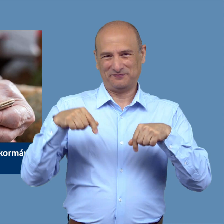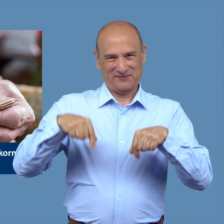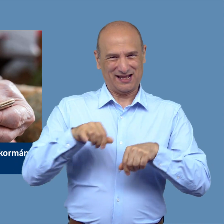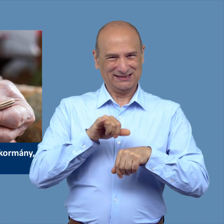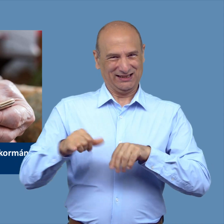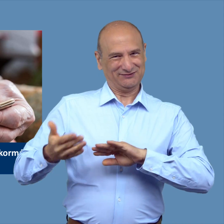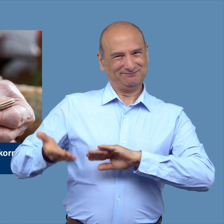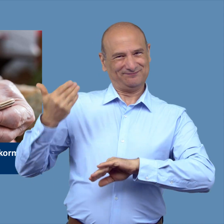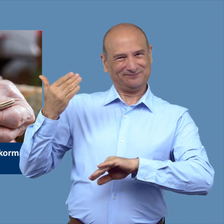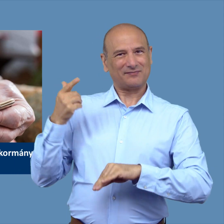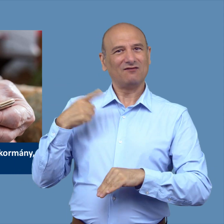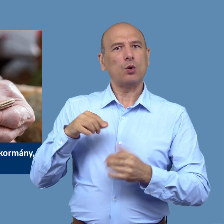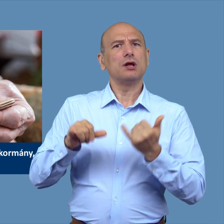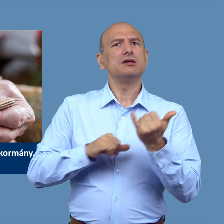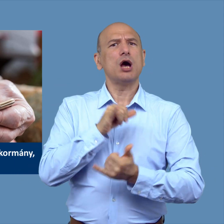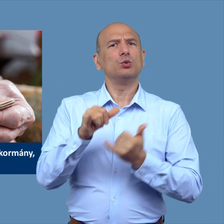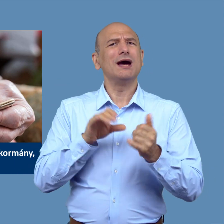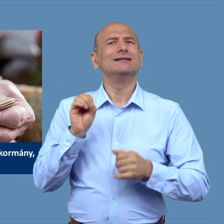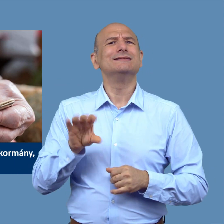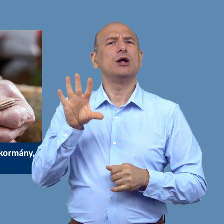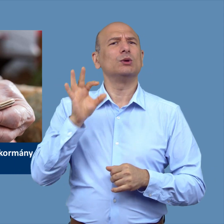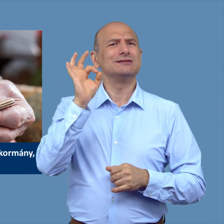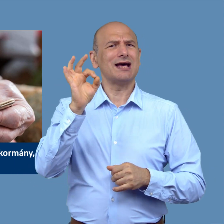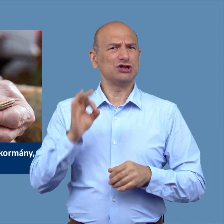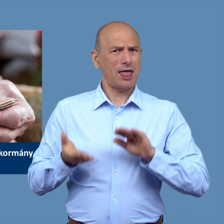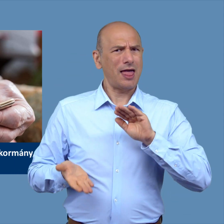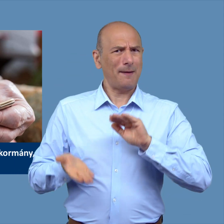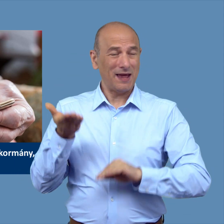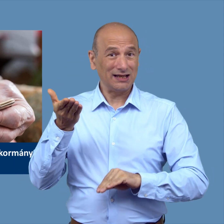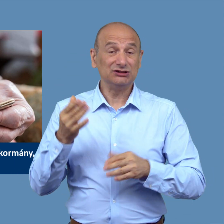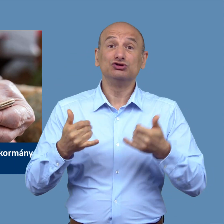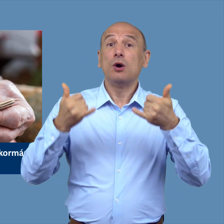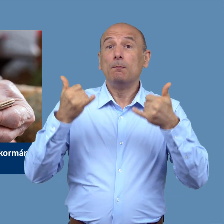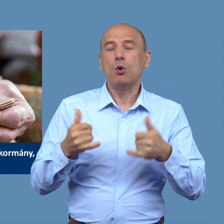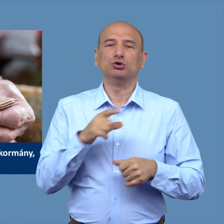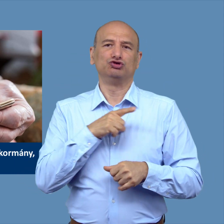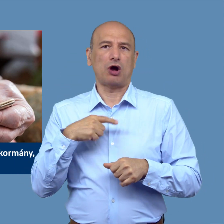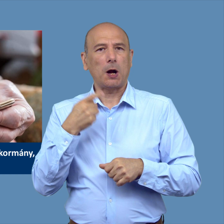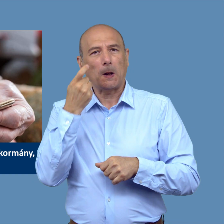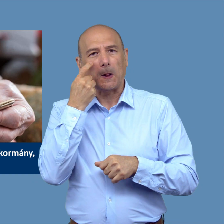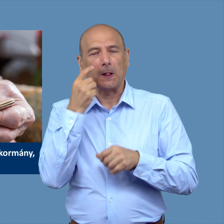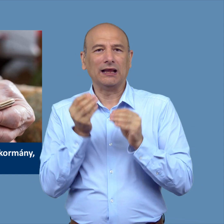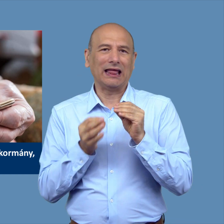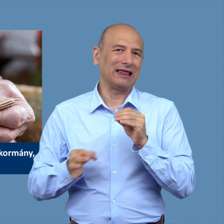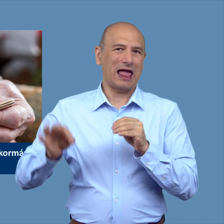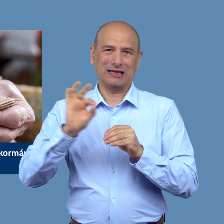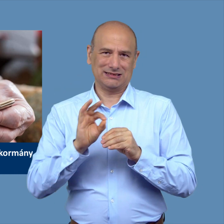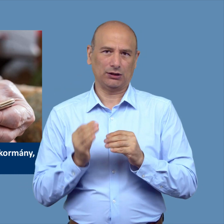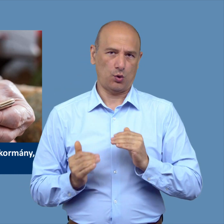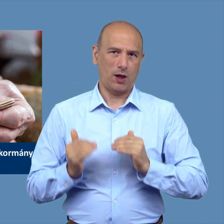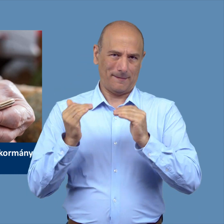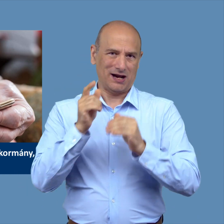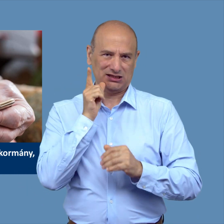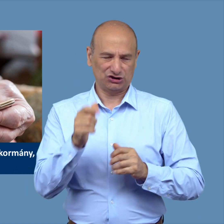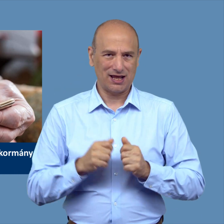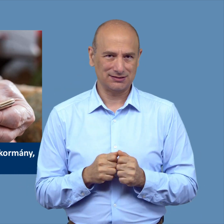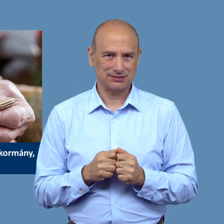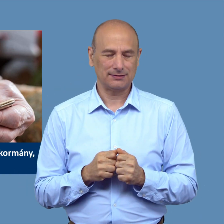hogy szerinte a januári 15 százalékos emelés után a kormány csak a kötelező nyugdíjkorrekciót teljesíti.